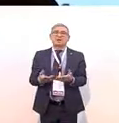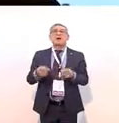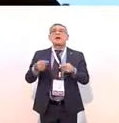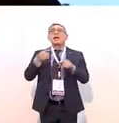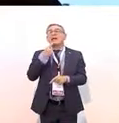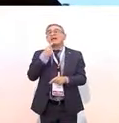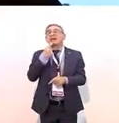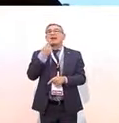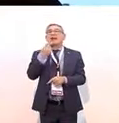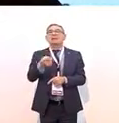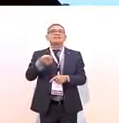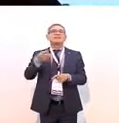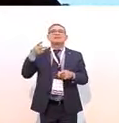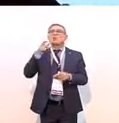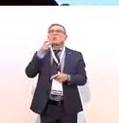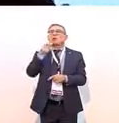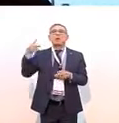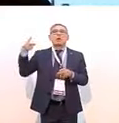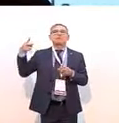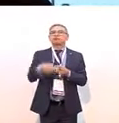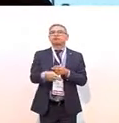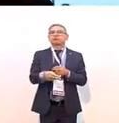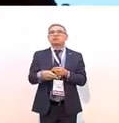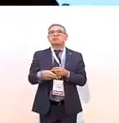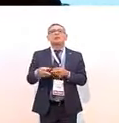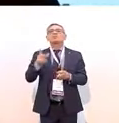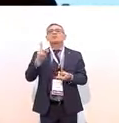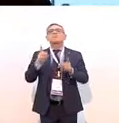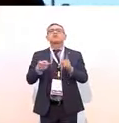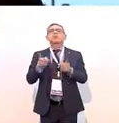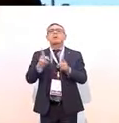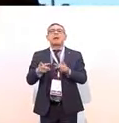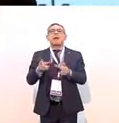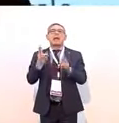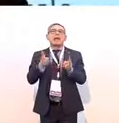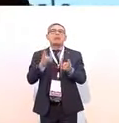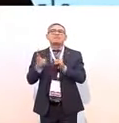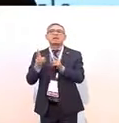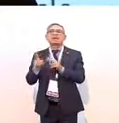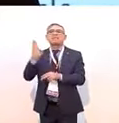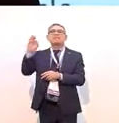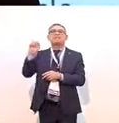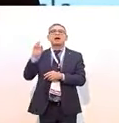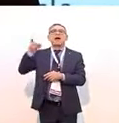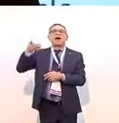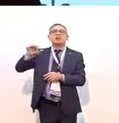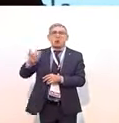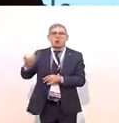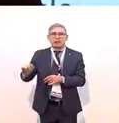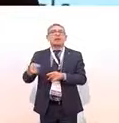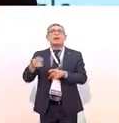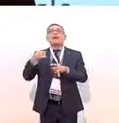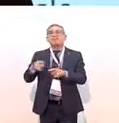fine alle polemiche su Bagnoli iniziando la più grande opera di bonifica per restituire